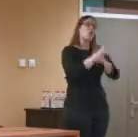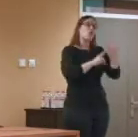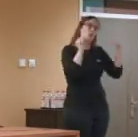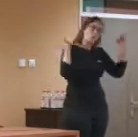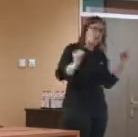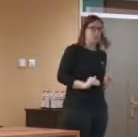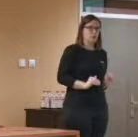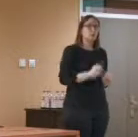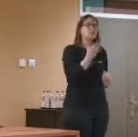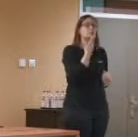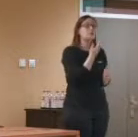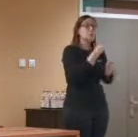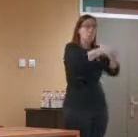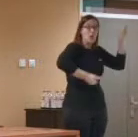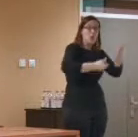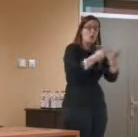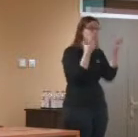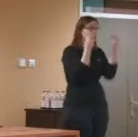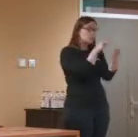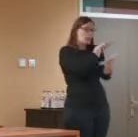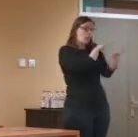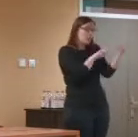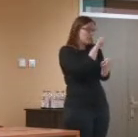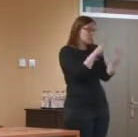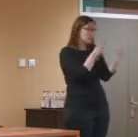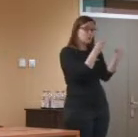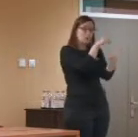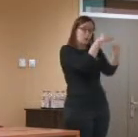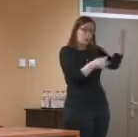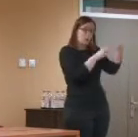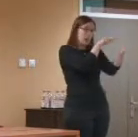donde hay más corrupción es donde menor de lectores hay. Esto me parece importantisimo